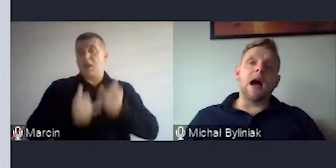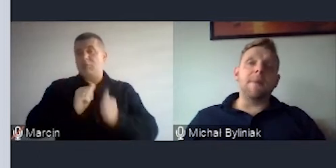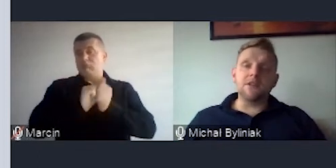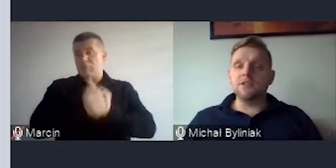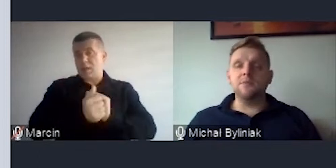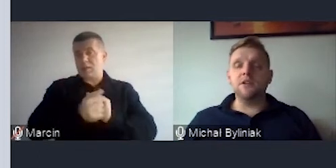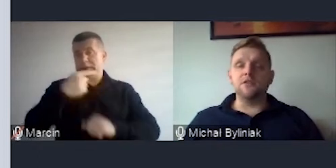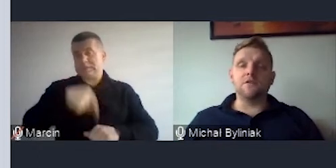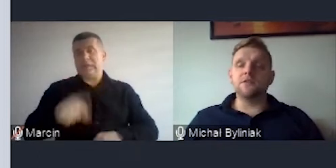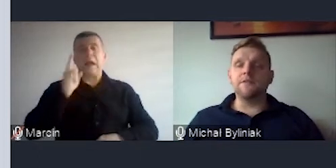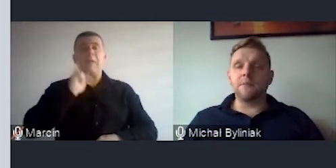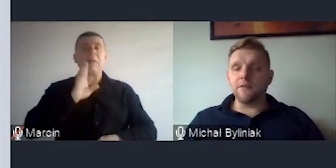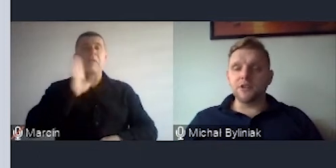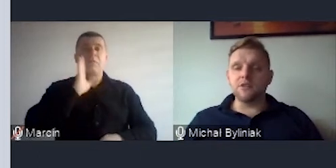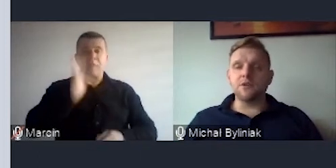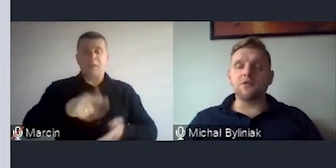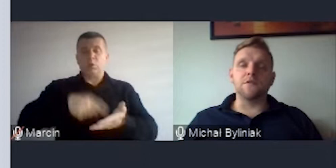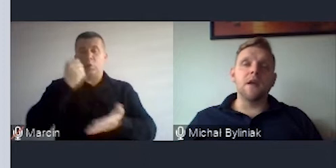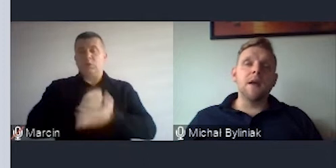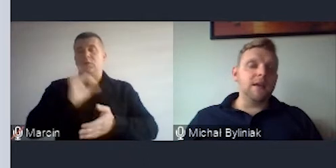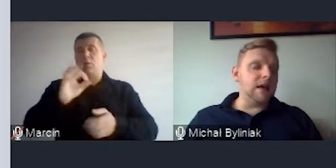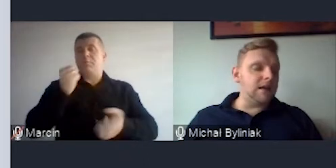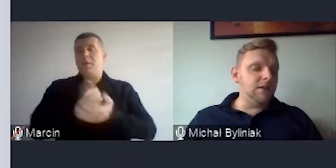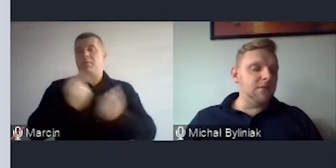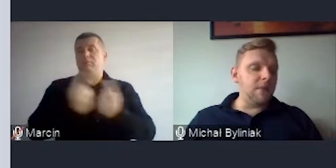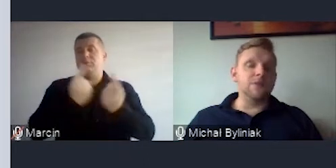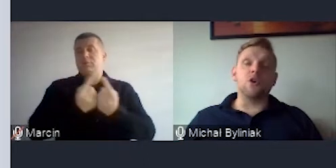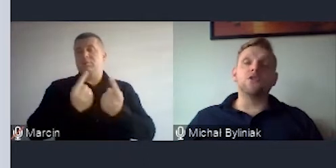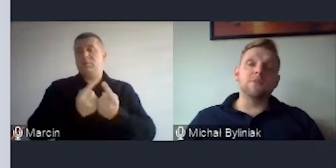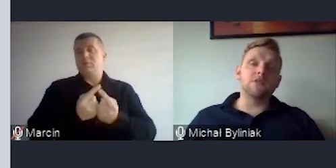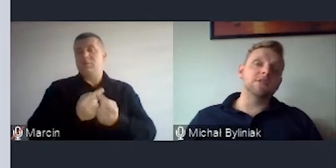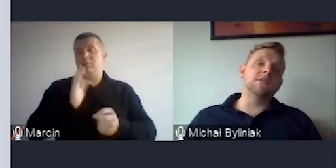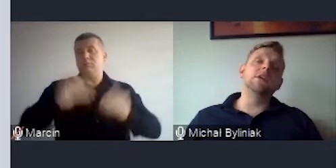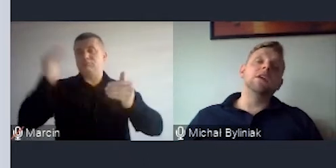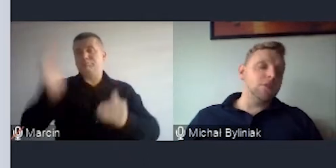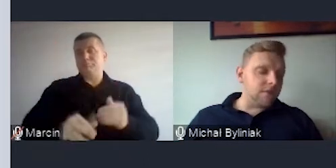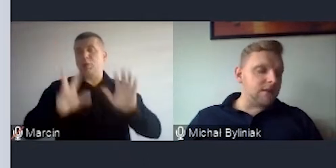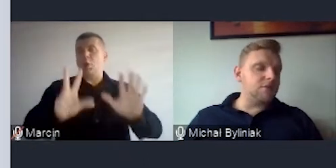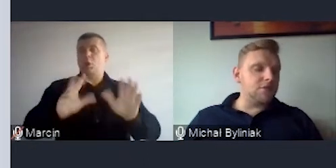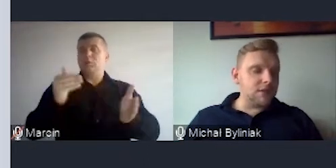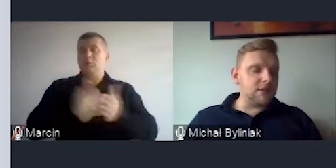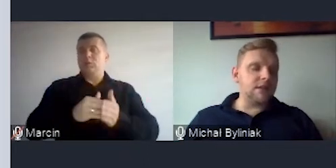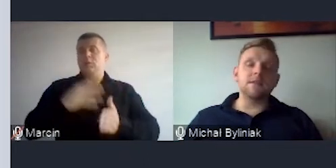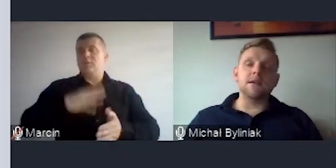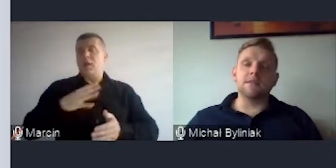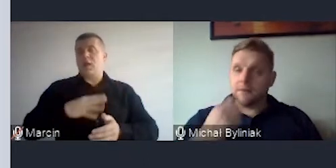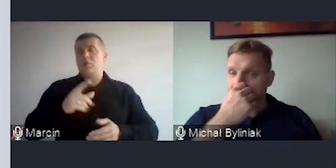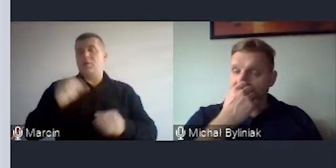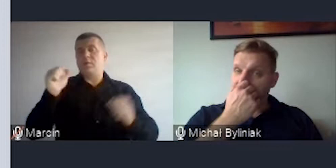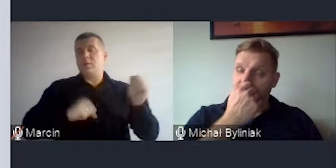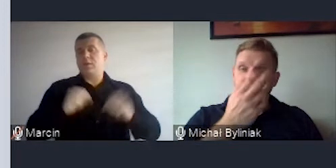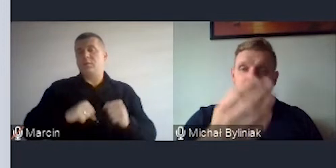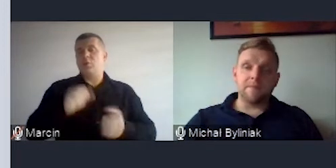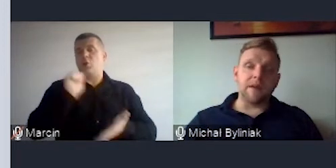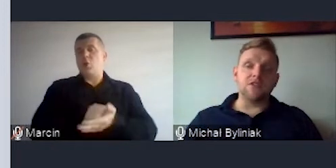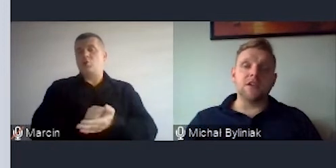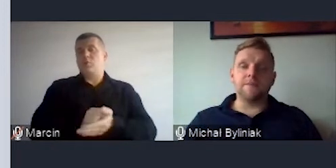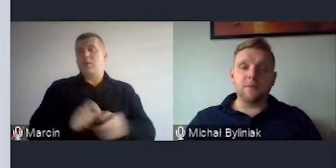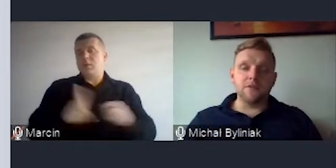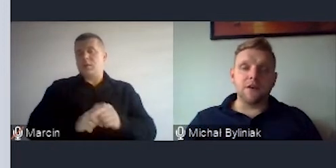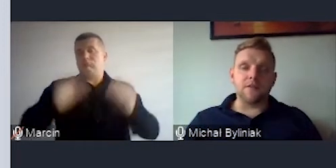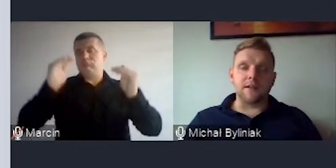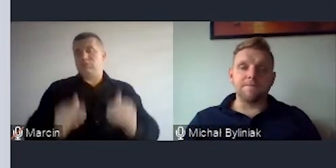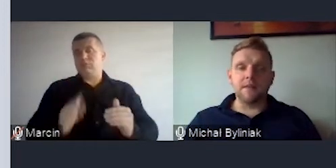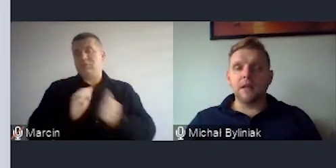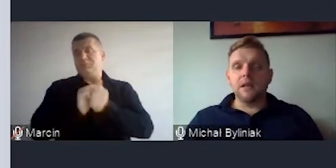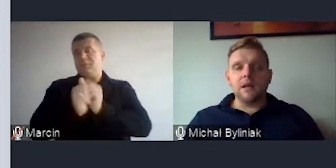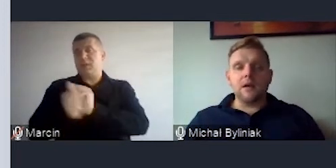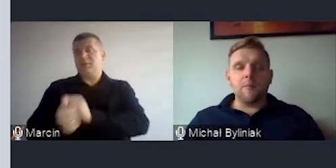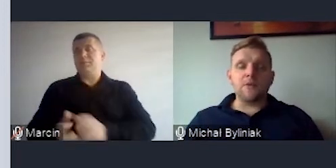a ma się zmienić w ustawie prawo przedsiębiorców – ma być 8 000 – to wartość tych transakcji również będzie modyfikowana.